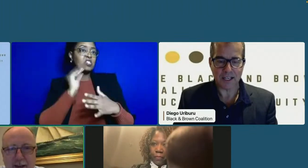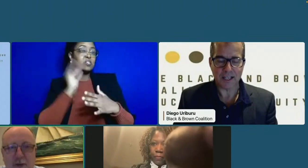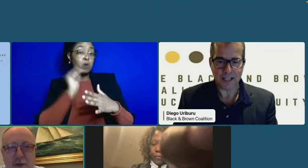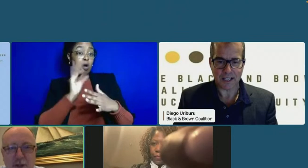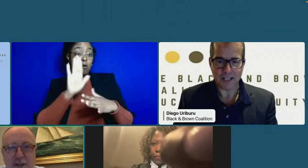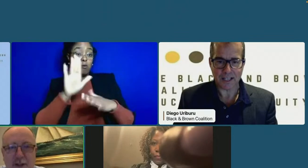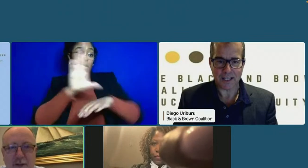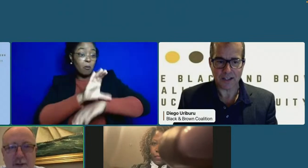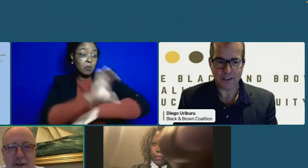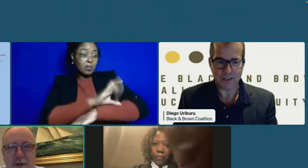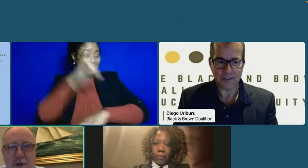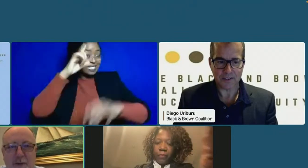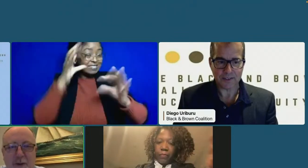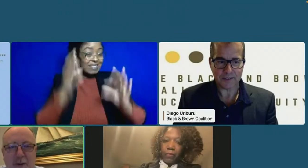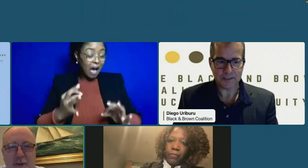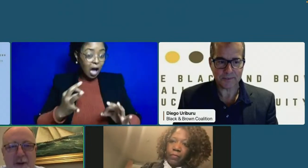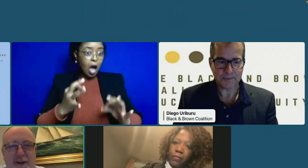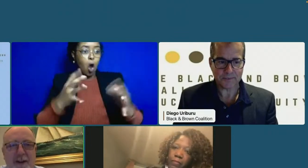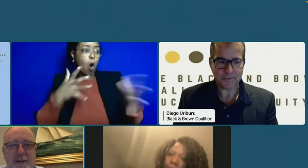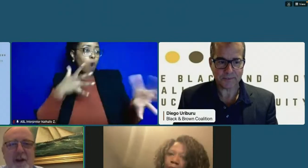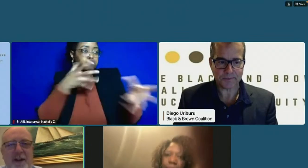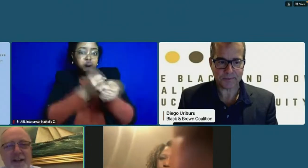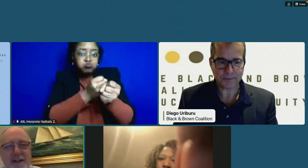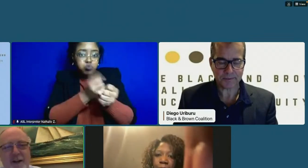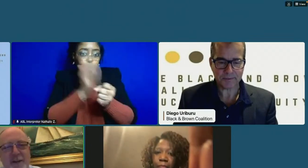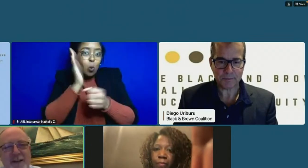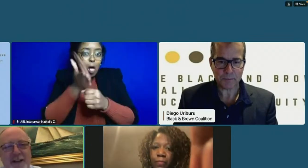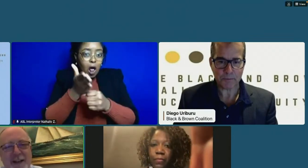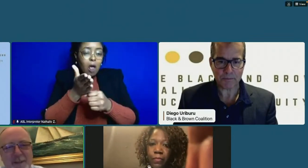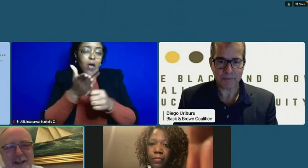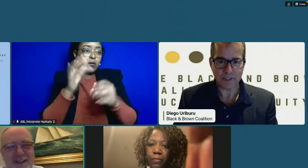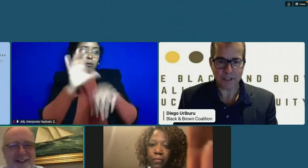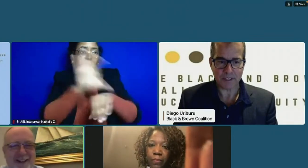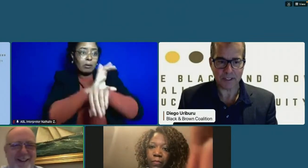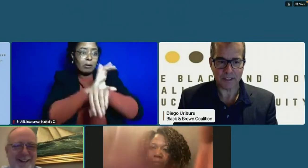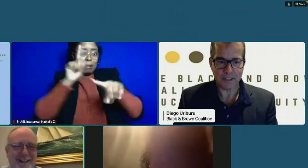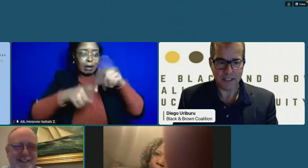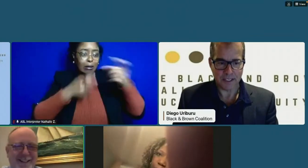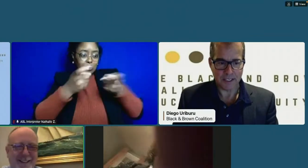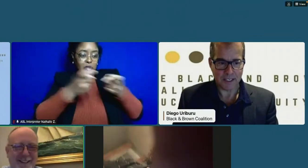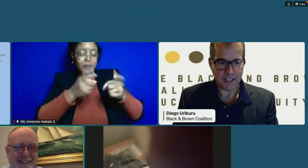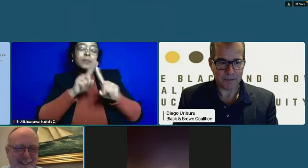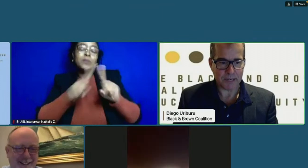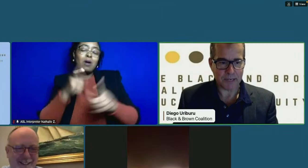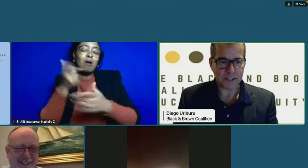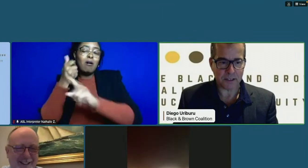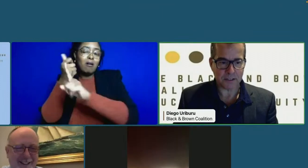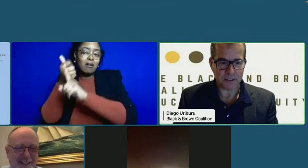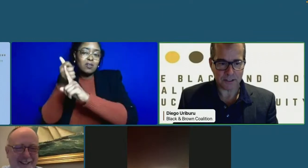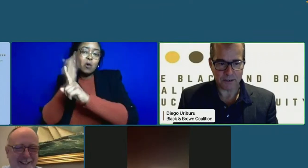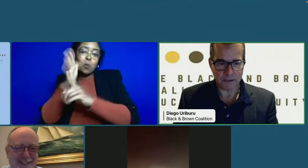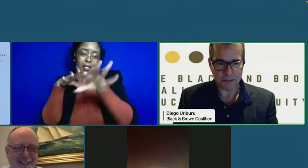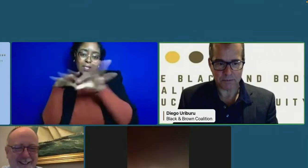abonar mi modo. Esperen Sueña que empeoren. tá eá No te enrolles. No es que el todavía